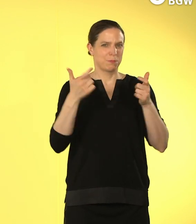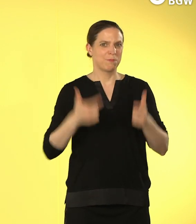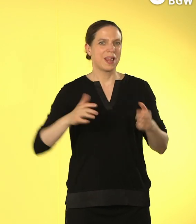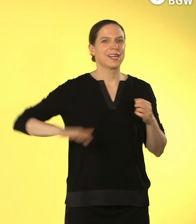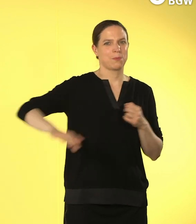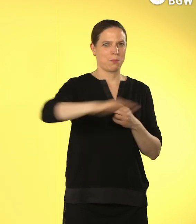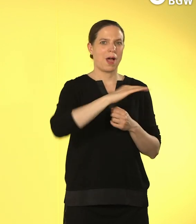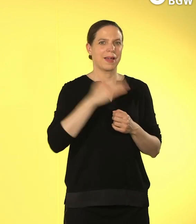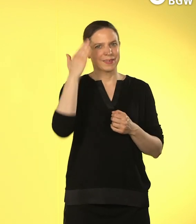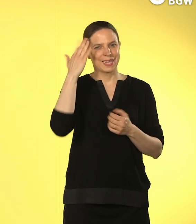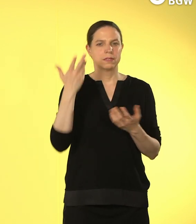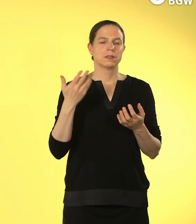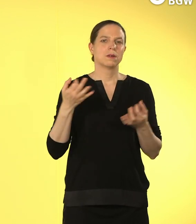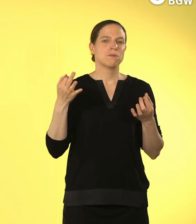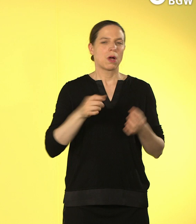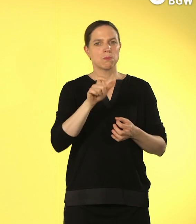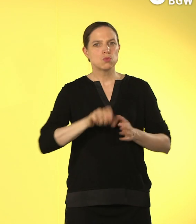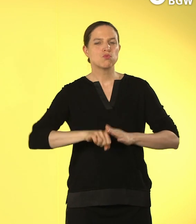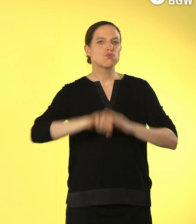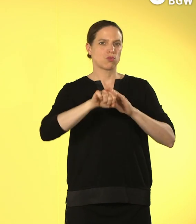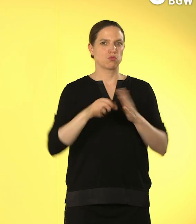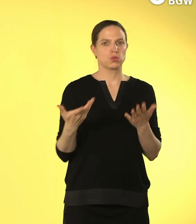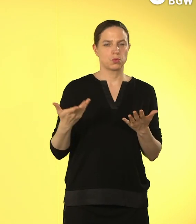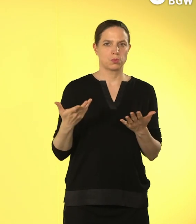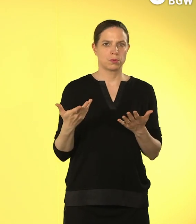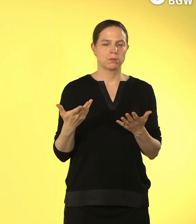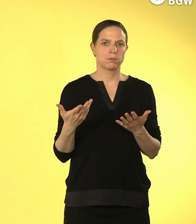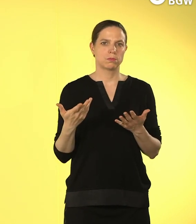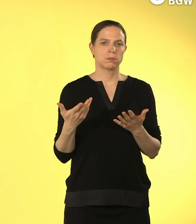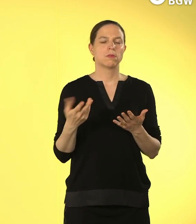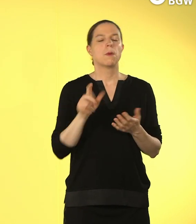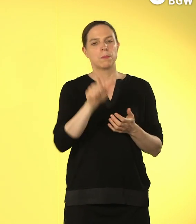Wo Unterstützung bei zu Betreuenden geleistet wird.